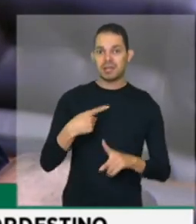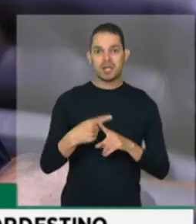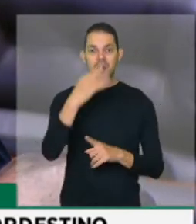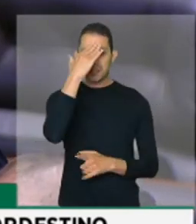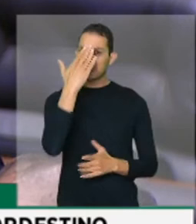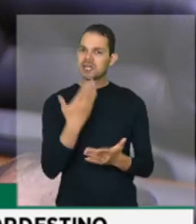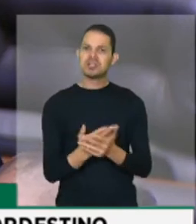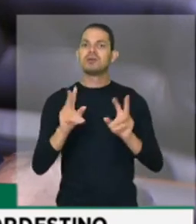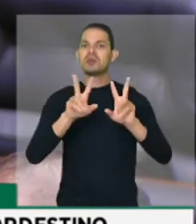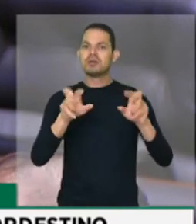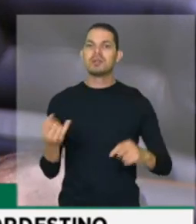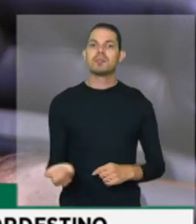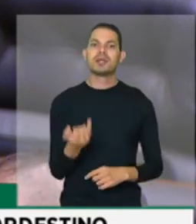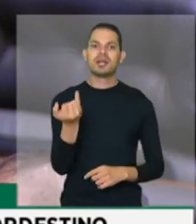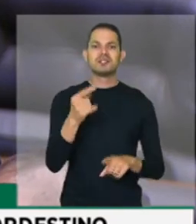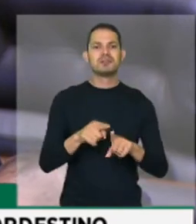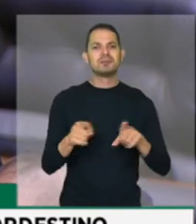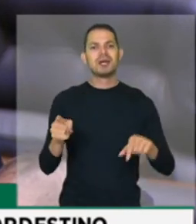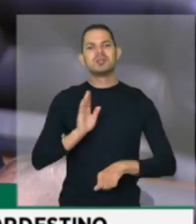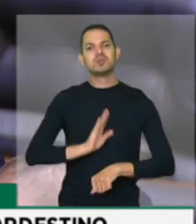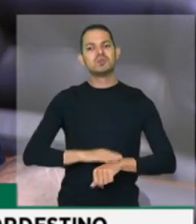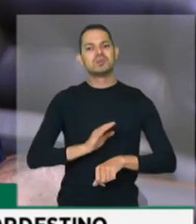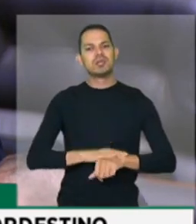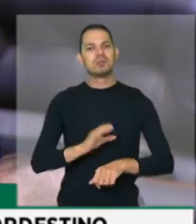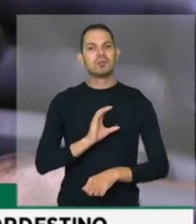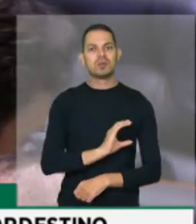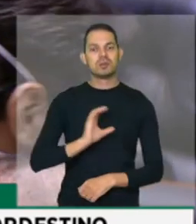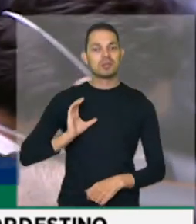TEMA RELEVANTE MAS QUE JÁ HOUVE TEMPO DA COMISSÃO FAZER O SEU PROCESSO POR ISSO SOMOS